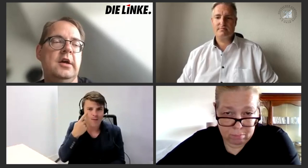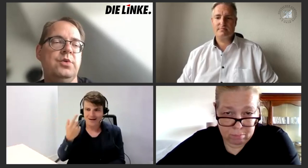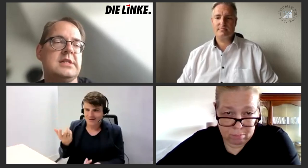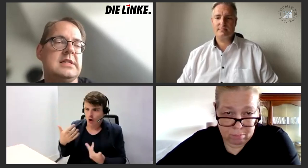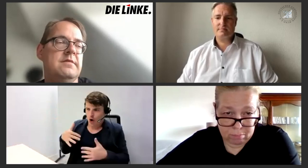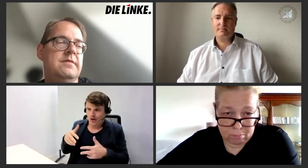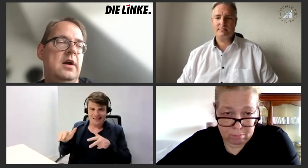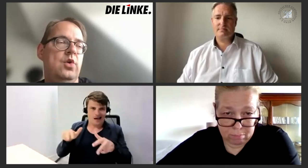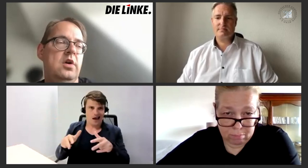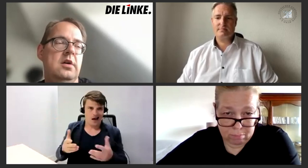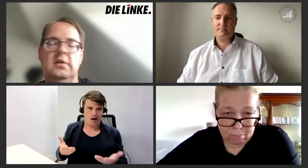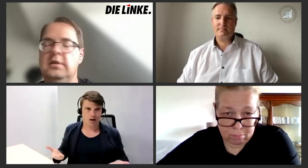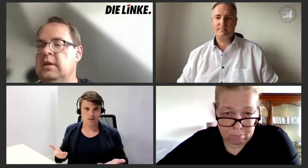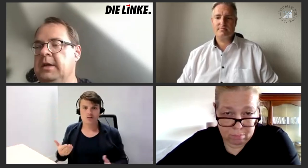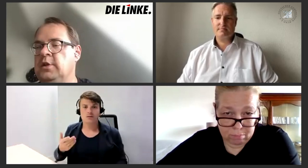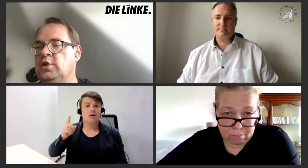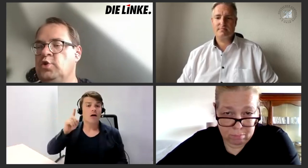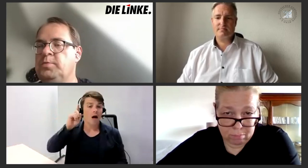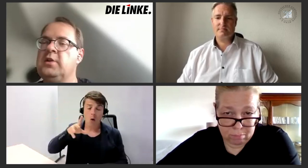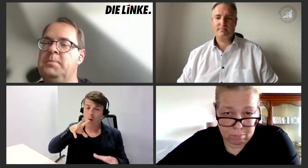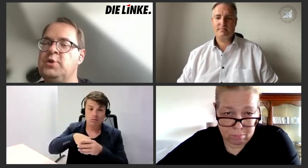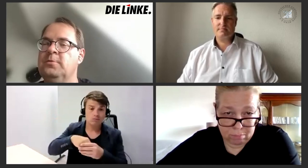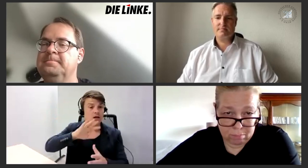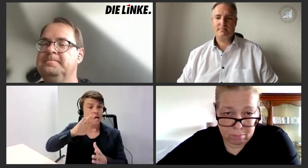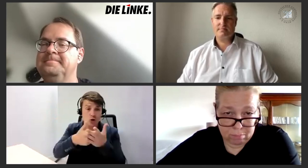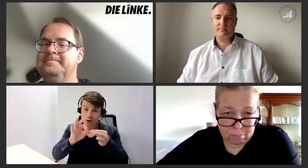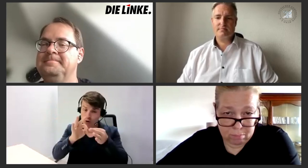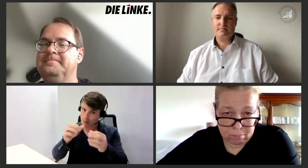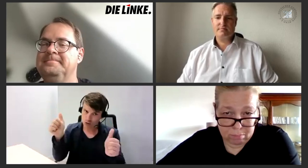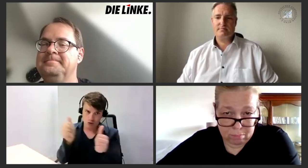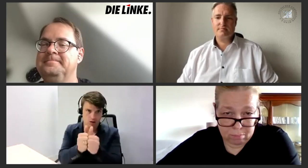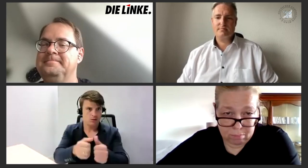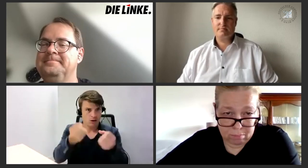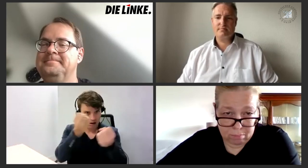die derzeit nicht geregelt ist, darunter zählen wir auch die Gebärdensprachdolmetschung.